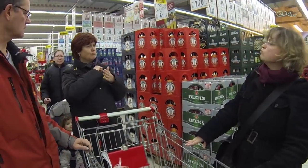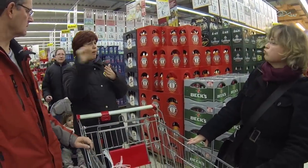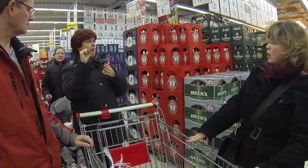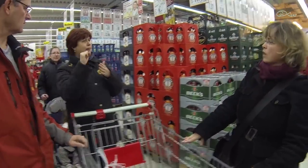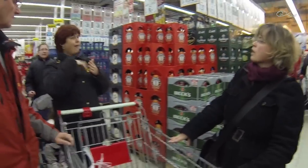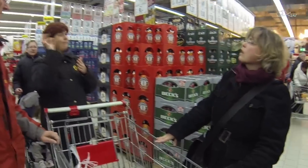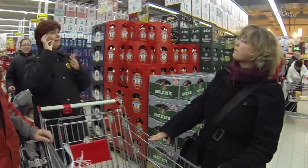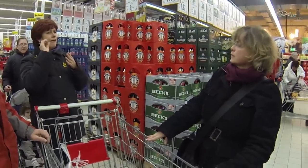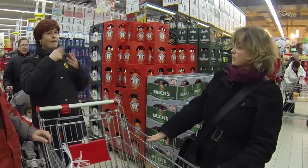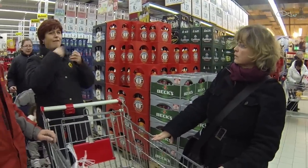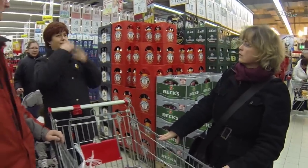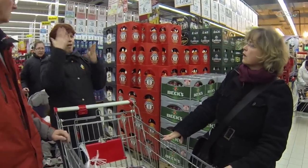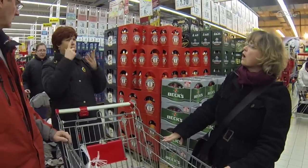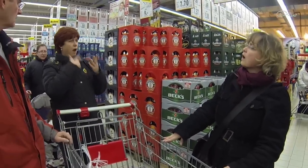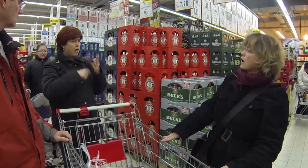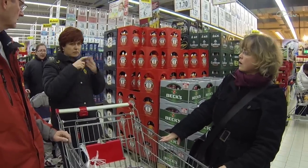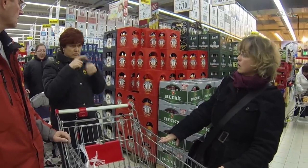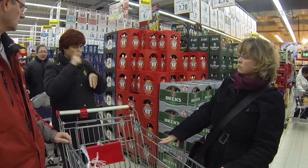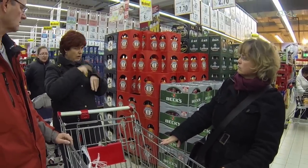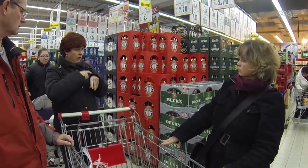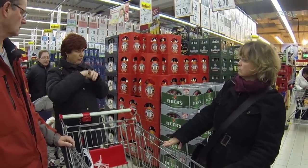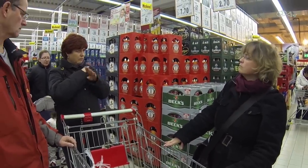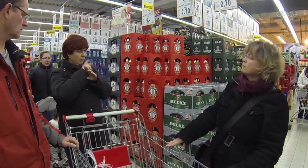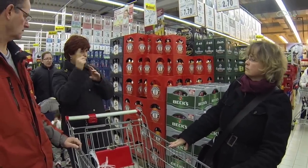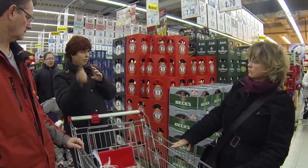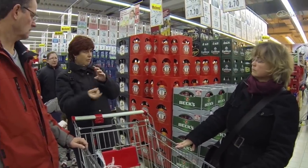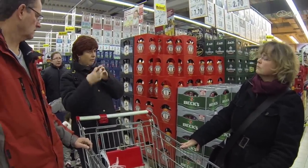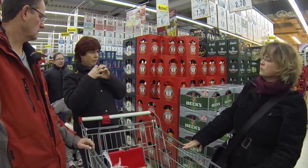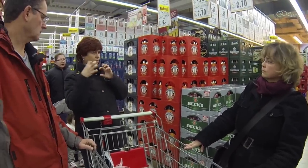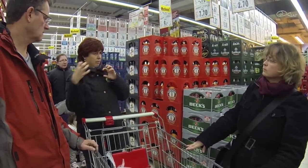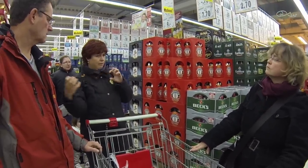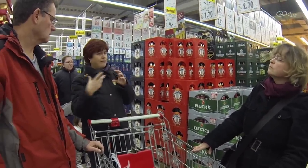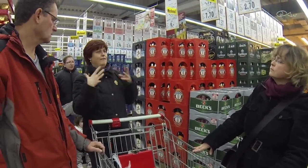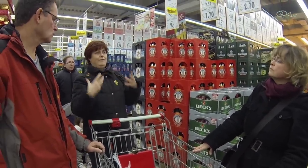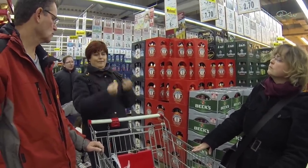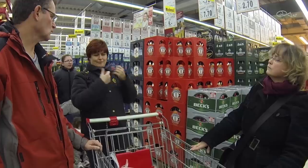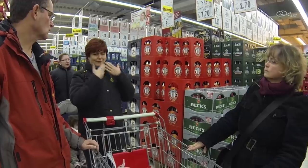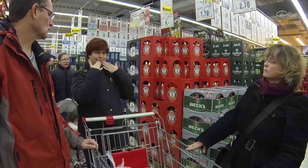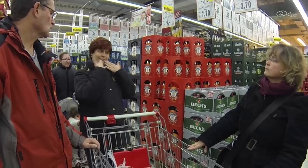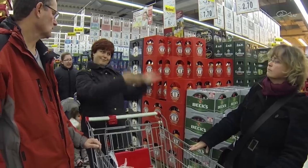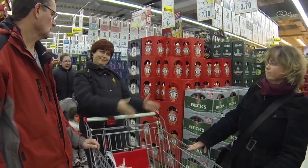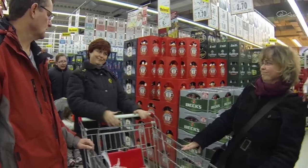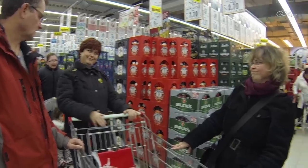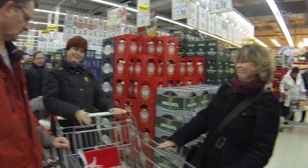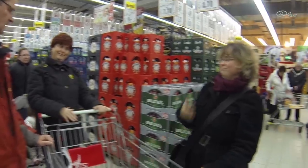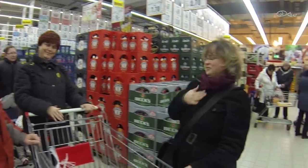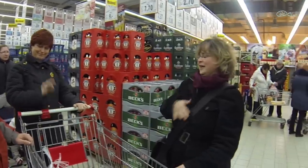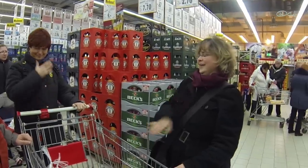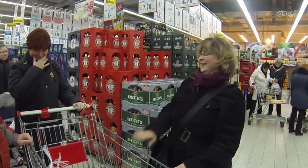Das ging schnell. Aber ohne Dich als Assistentin hätte ich dafür viel mehr Zeit gebraucht. Vielen Dank für deine Begleitung. Gerne.